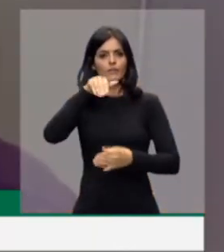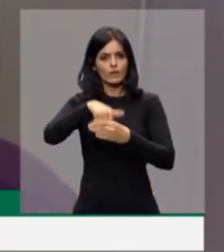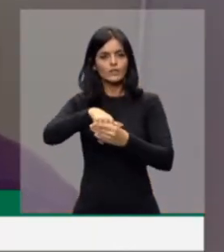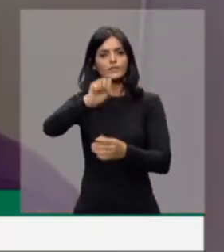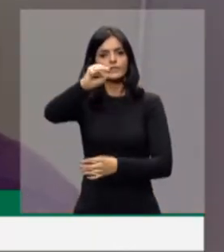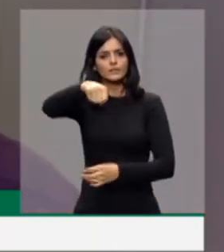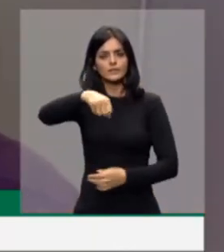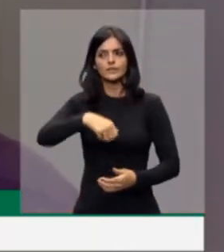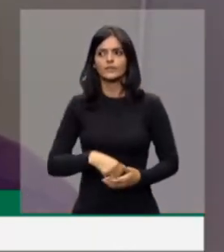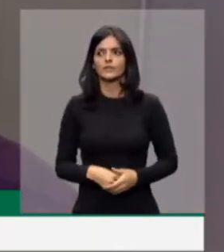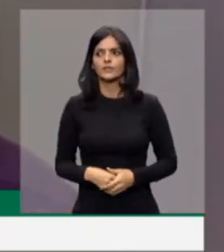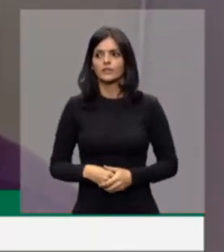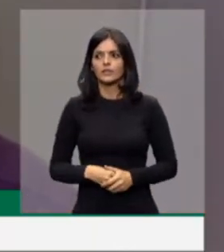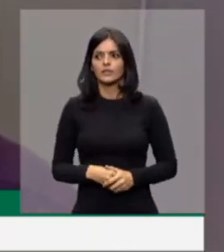PRESIDENTE, DEPUTADO ROGÉRIO CORREA, EU VOU FAZER